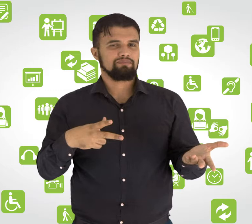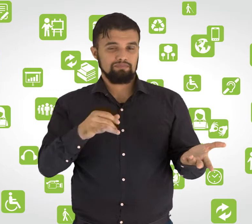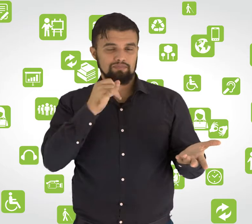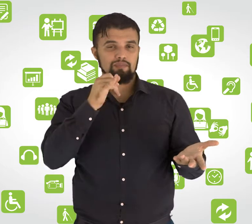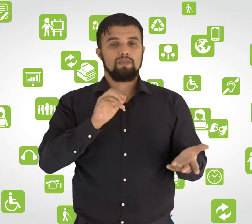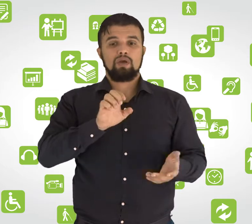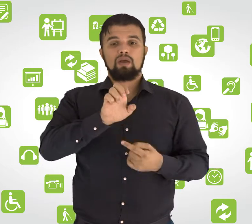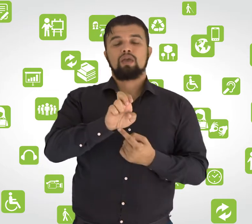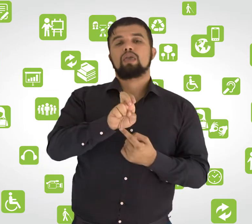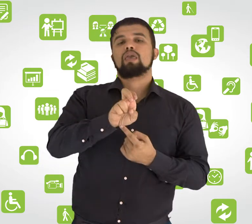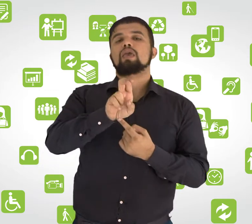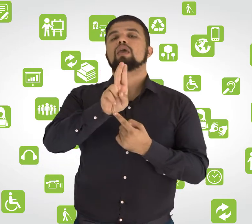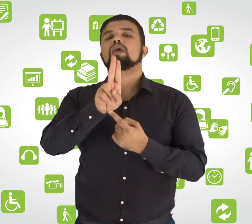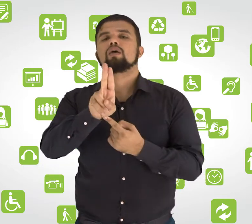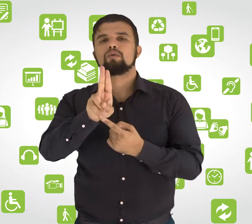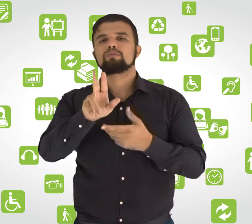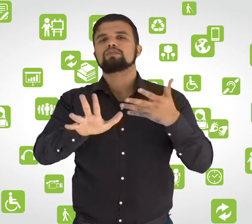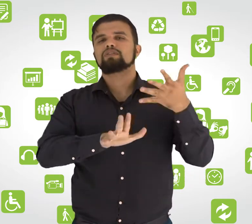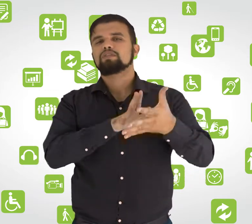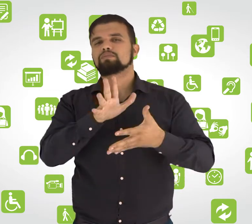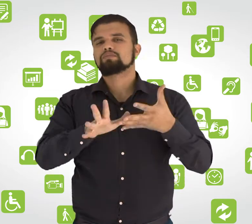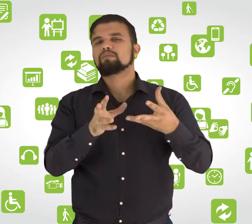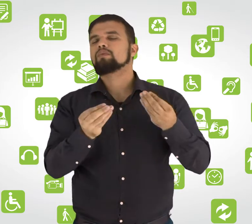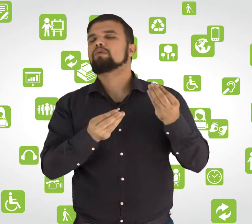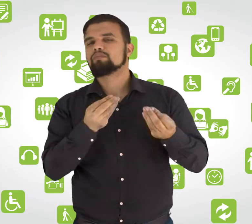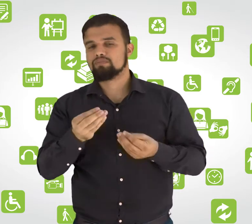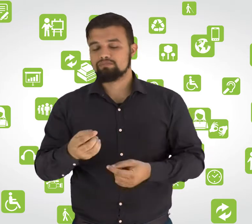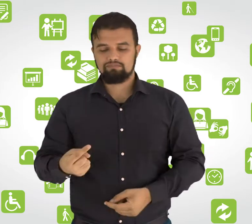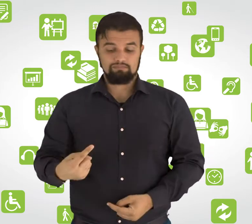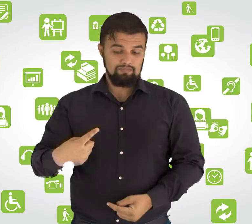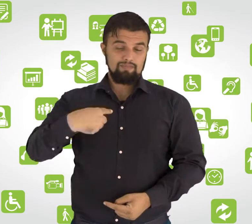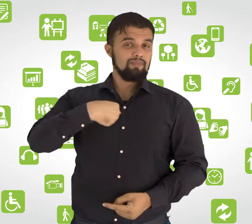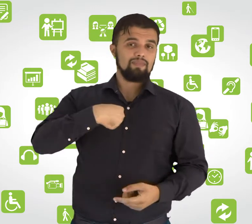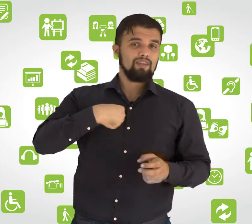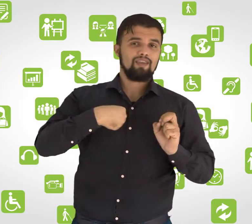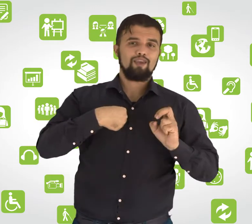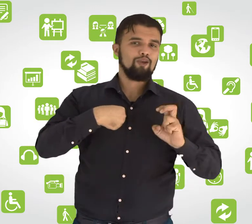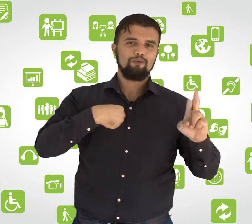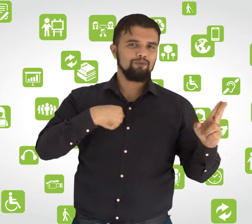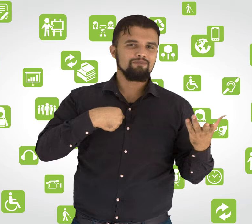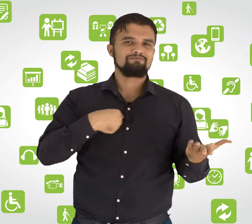Por exemplo: como eu represento a palavra "eu" em Libras? Com este sinal -